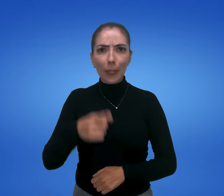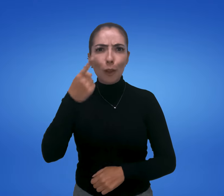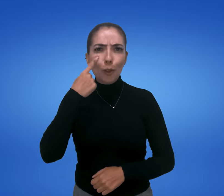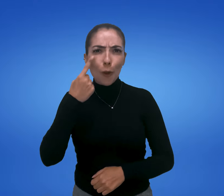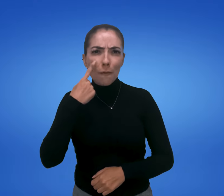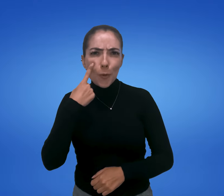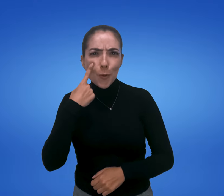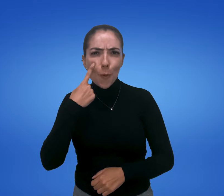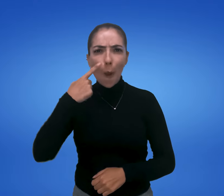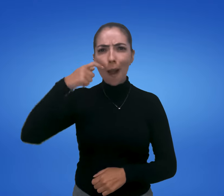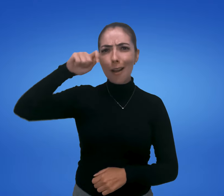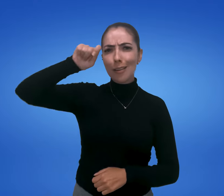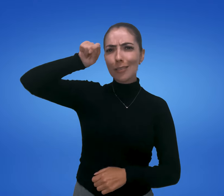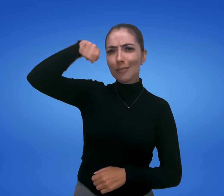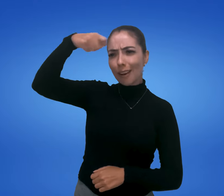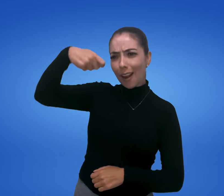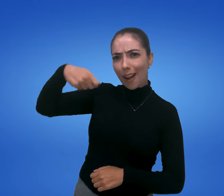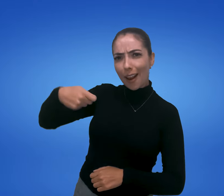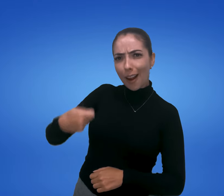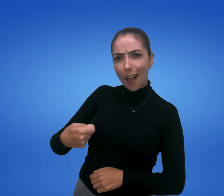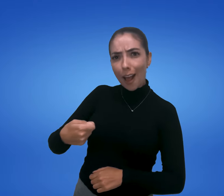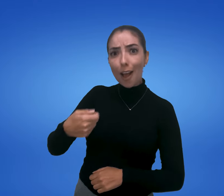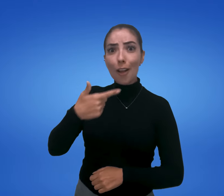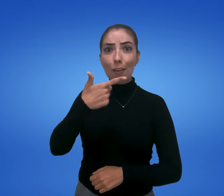vocês viram todos esses sinais que eu passei